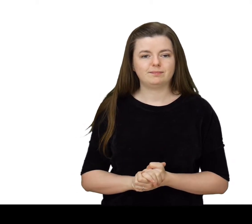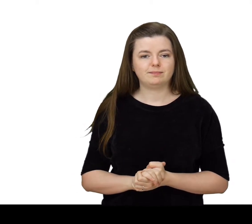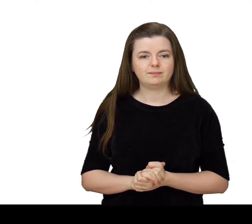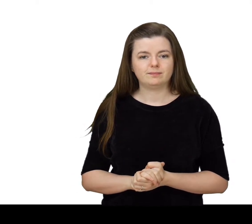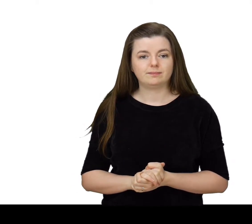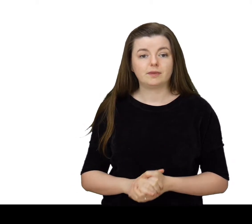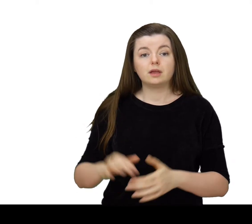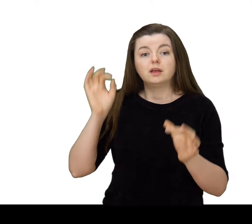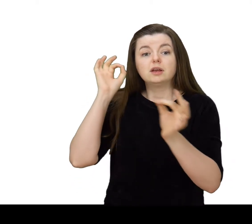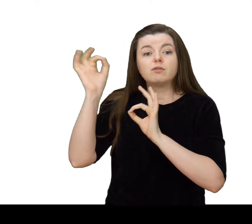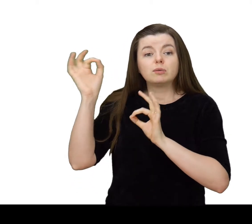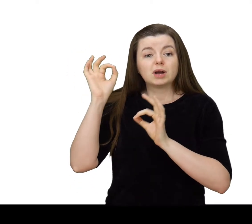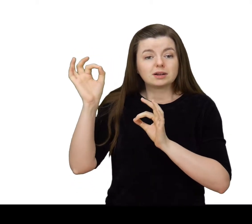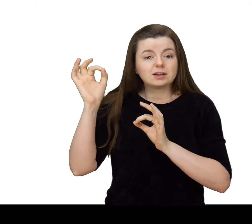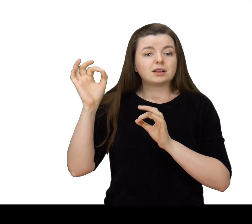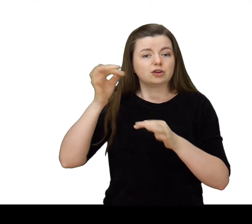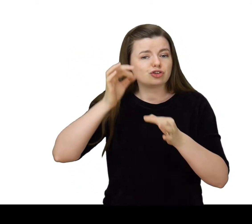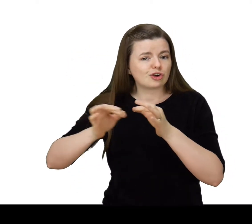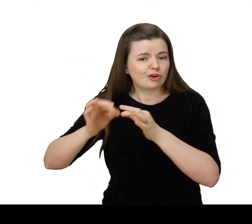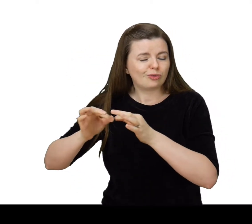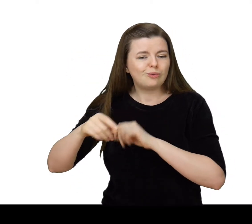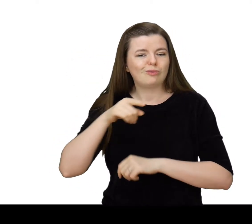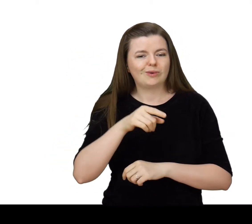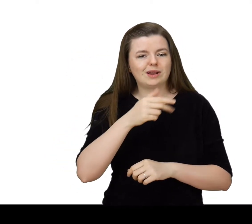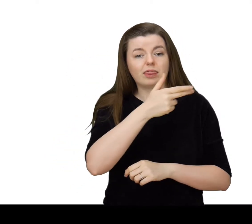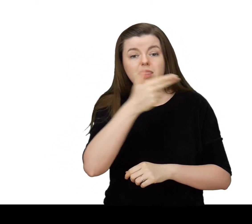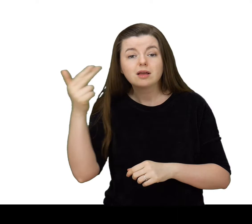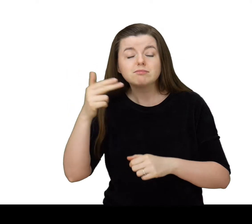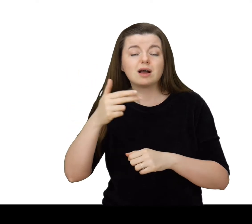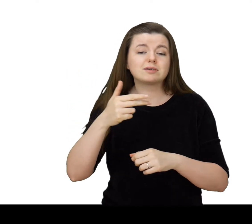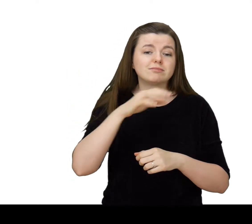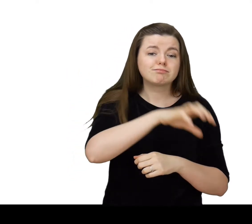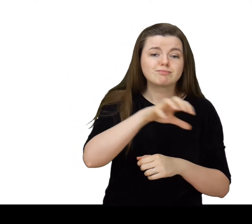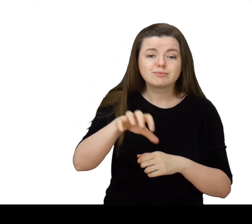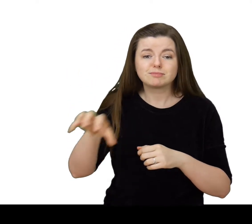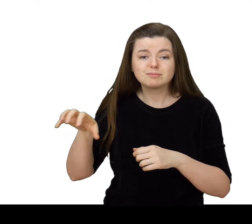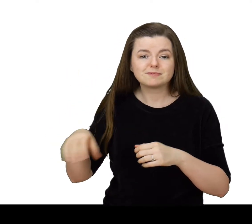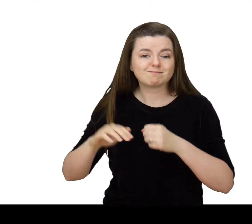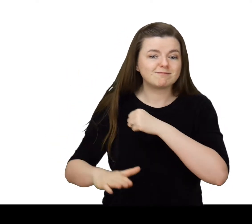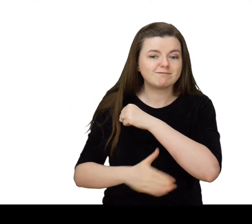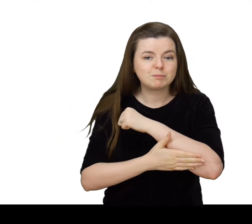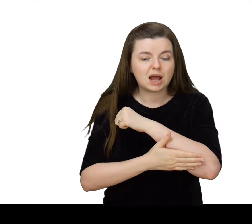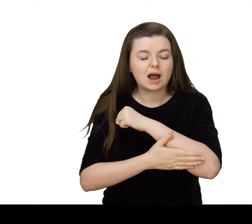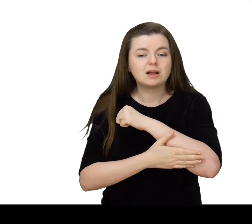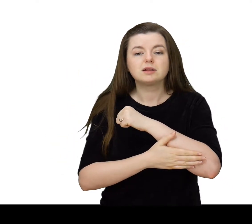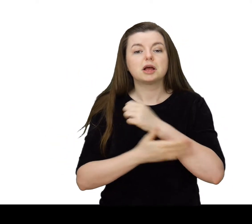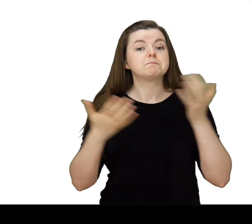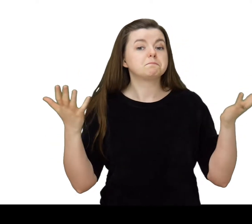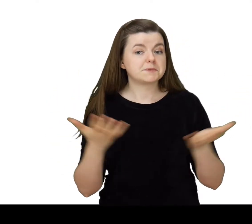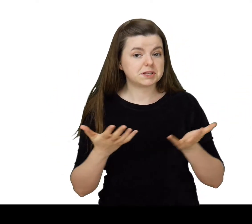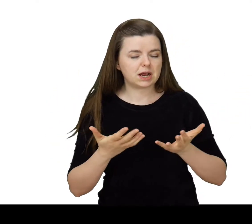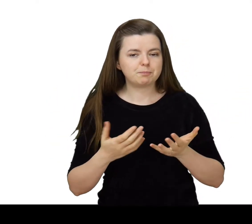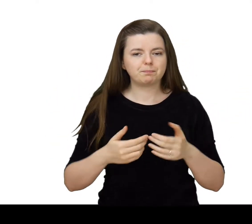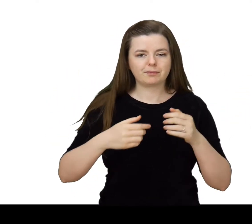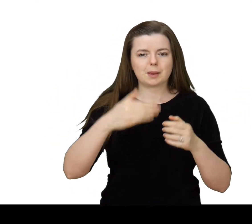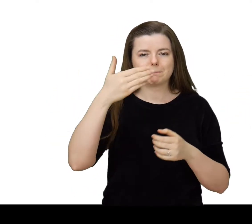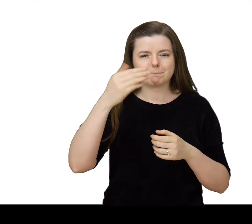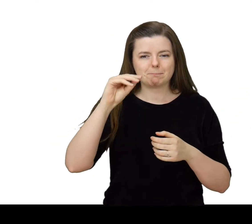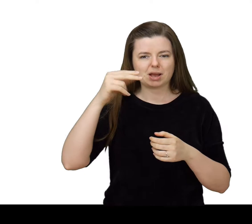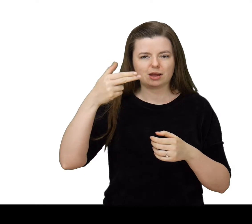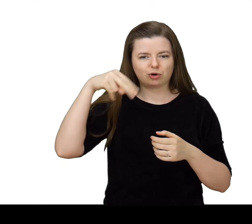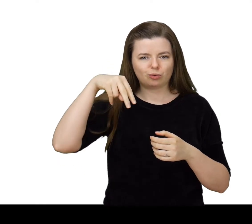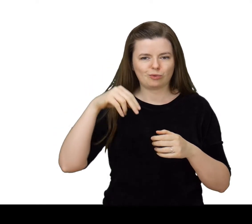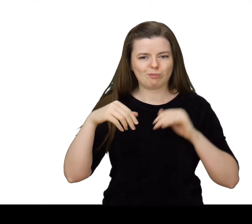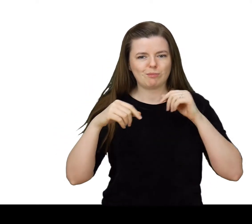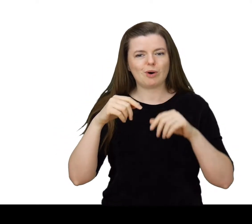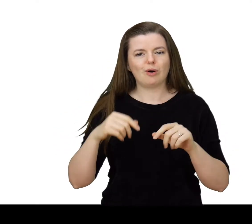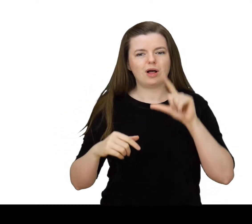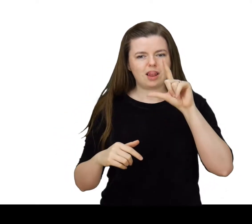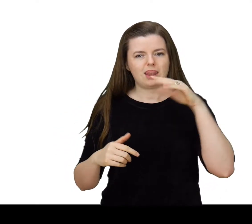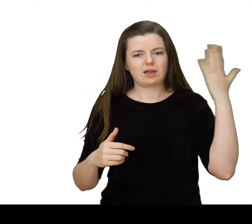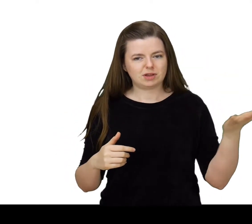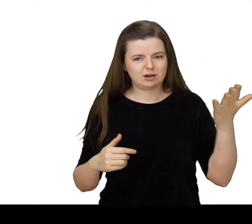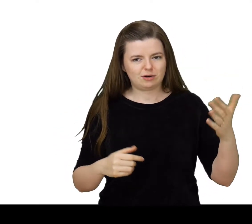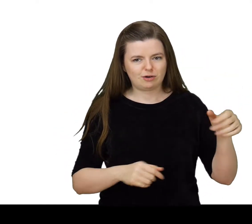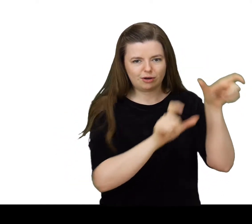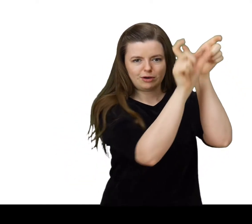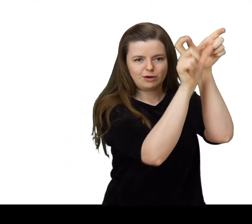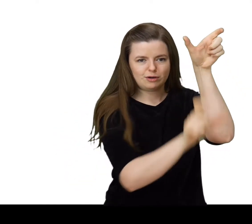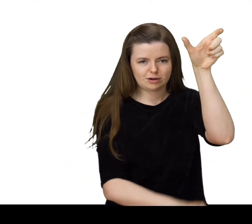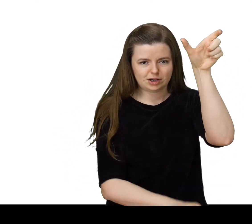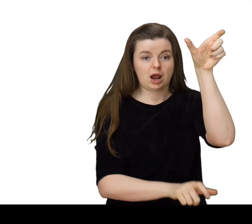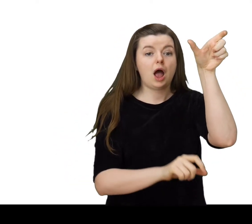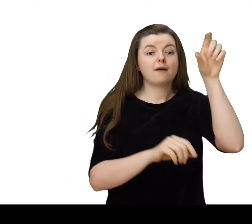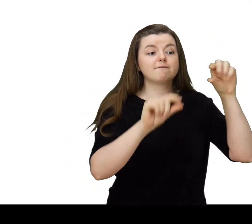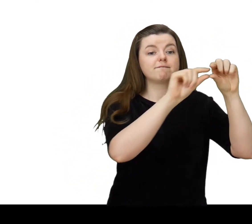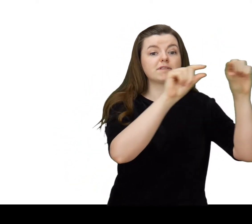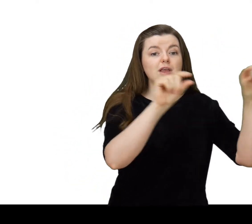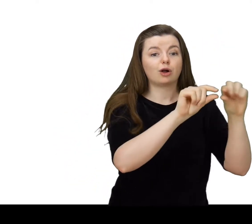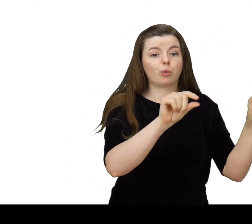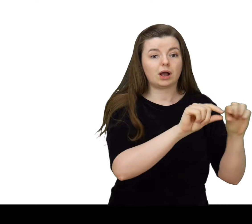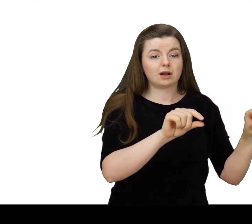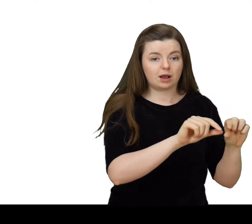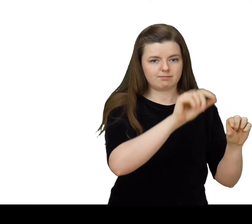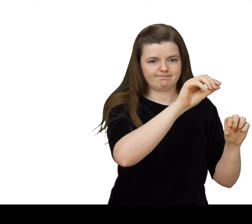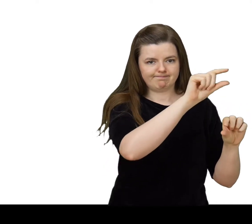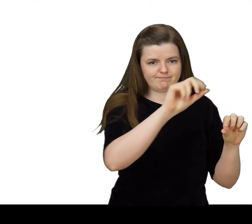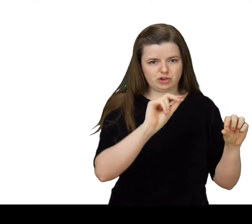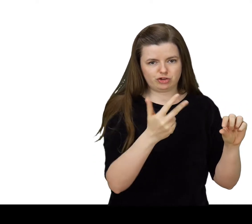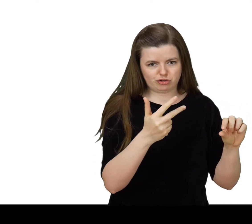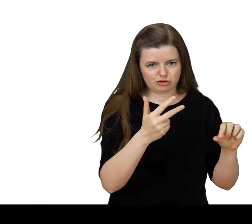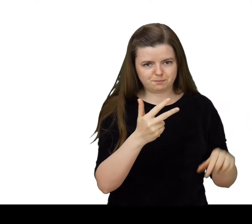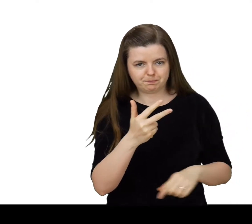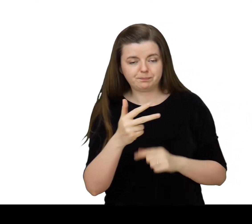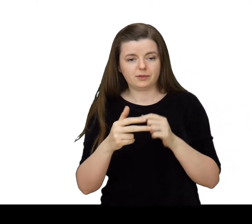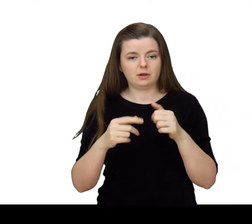Informacje na temat poszczególnych form wsparcia zawarte są w odpowiednich zakładkach umieszczonych po lewej stronie menu: